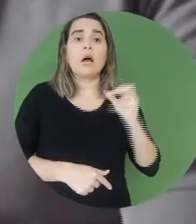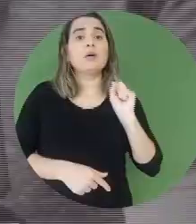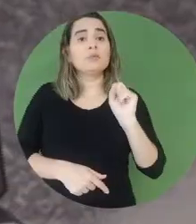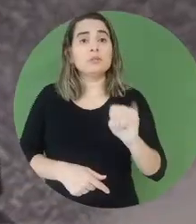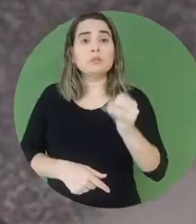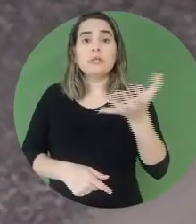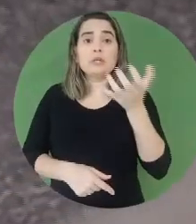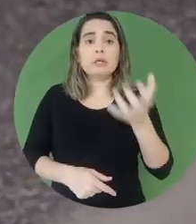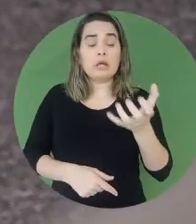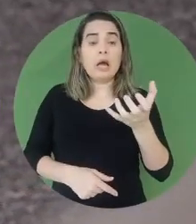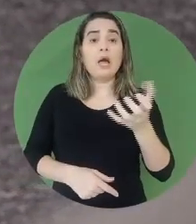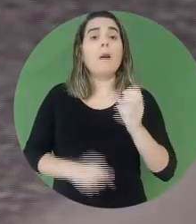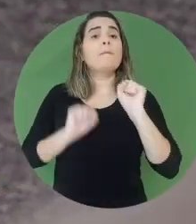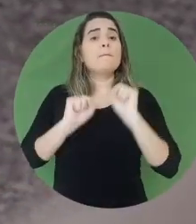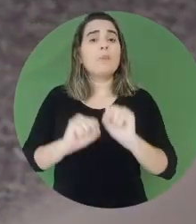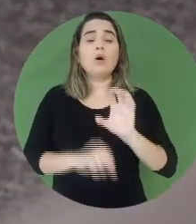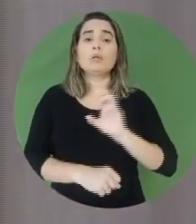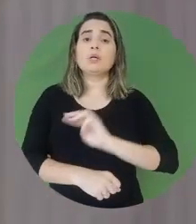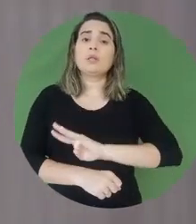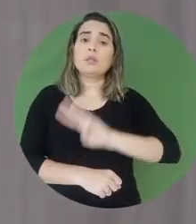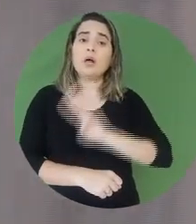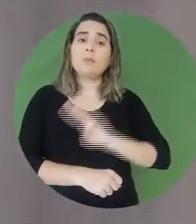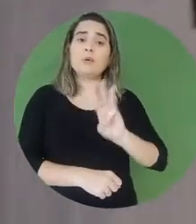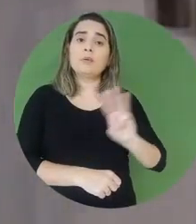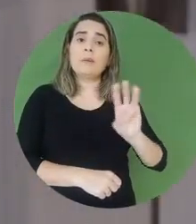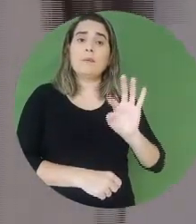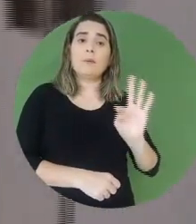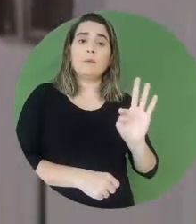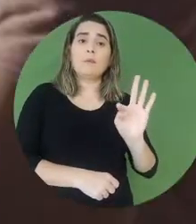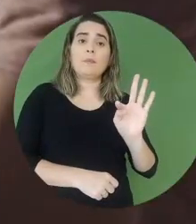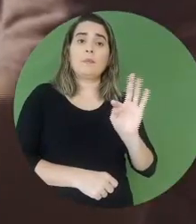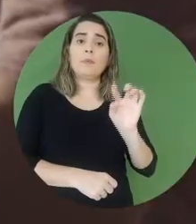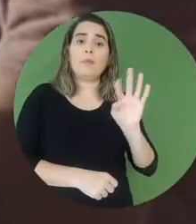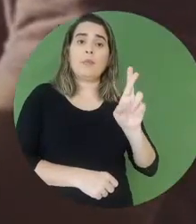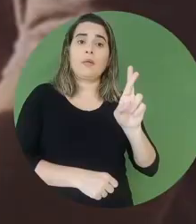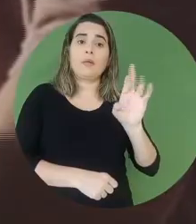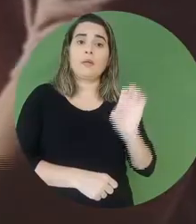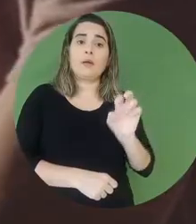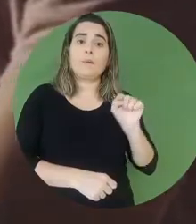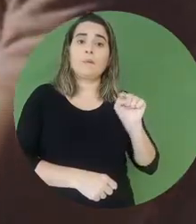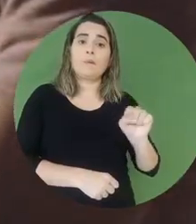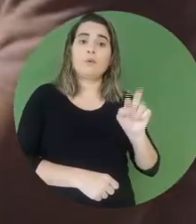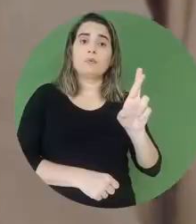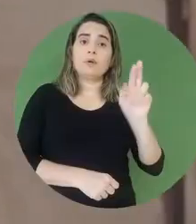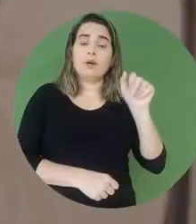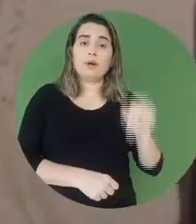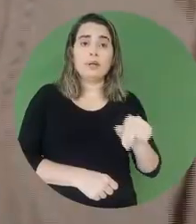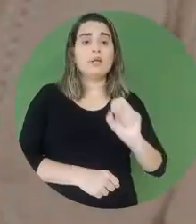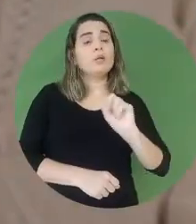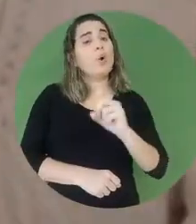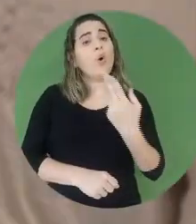pode se cadastrar pelo site do Tribunal Regional Eleitoral do Rio Grande do Norte, ou pelo aplicativo e-Título.